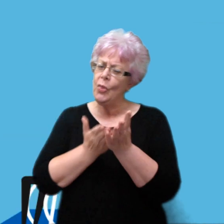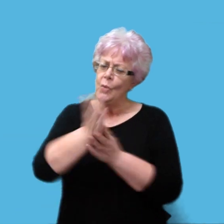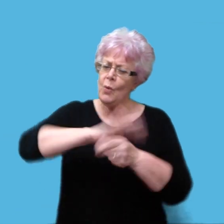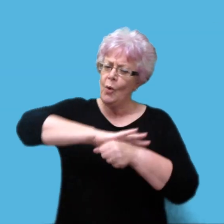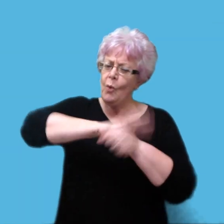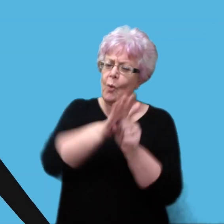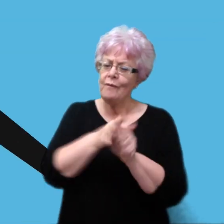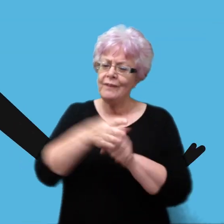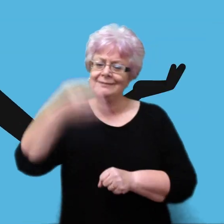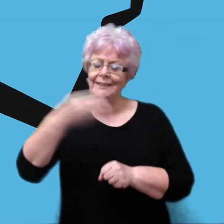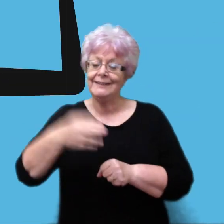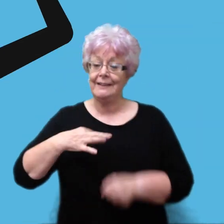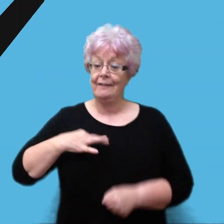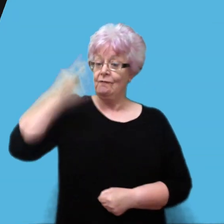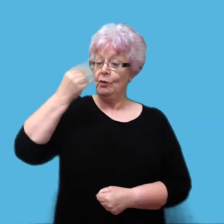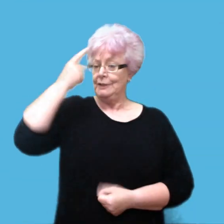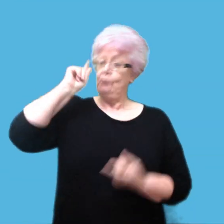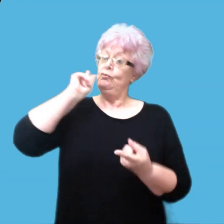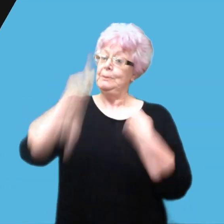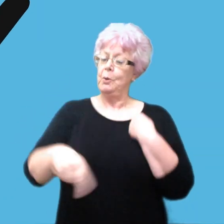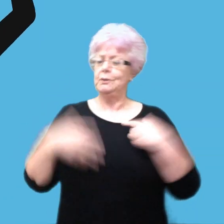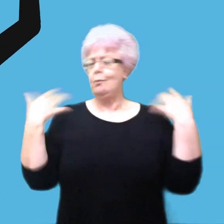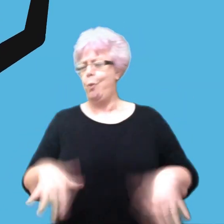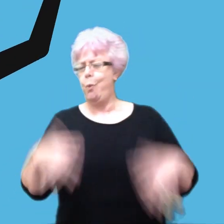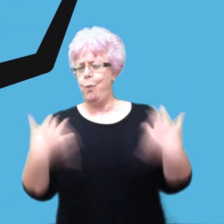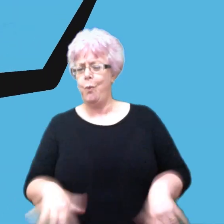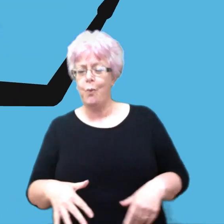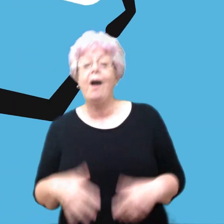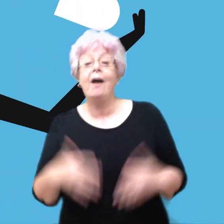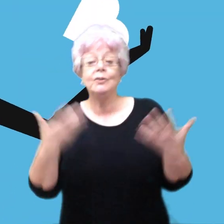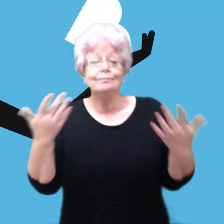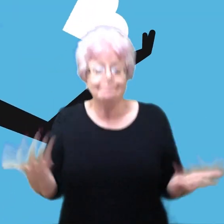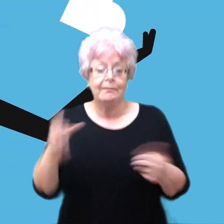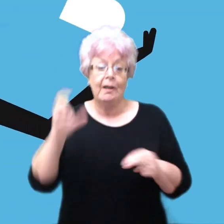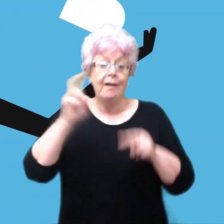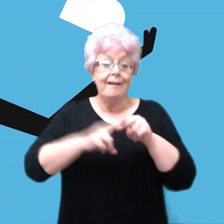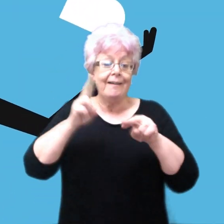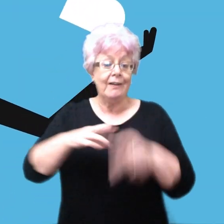Fel rhan o'r ymateb anhygoel gan wirfoddolwyr yn ystod COVID-19,